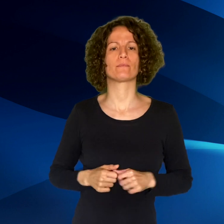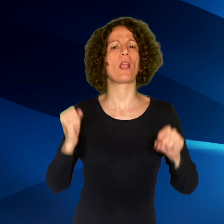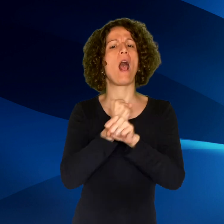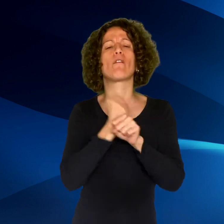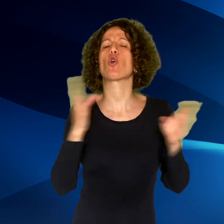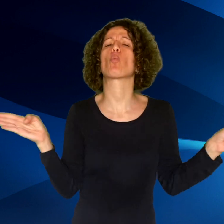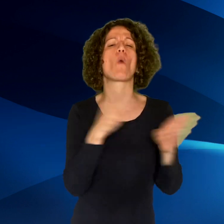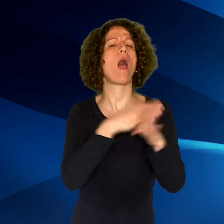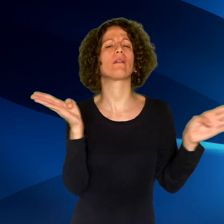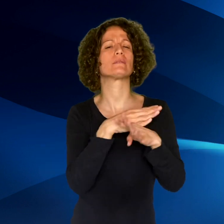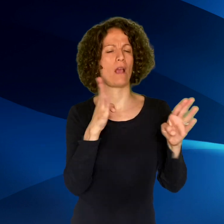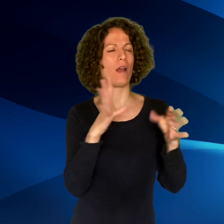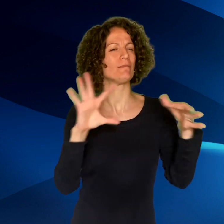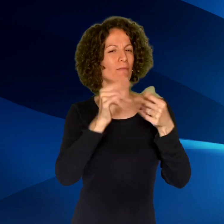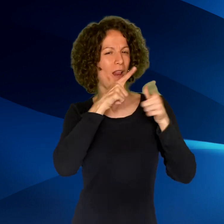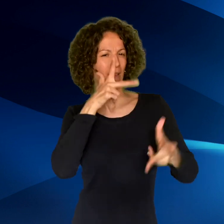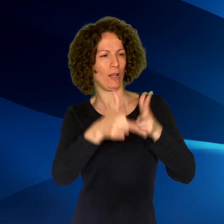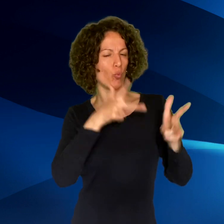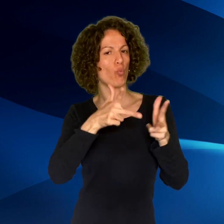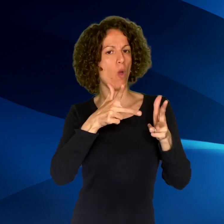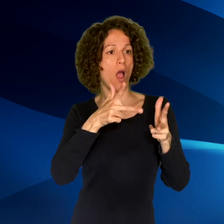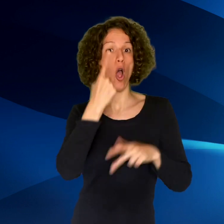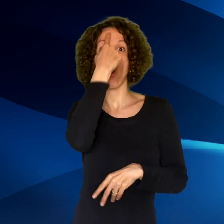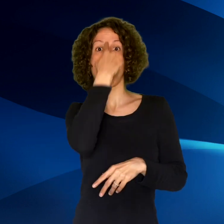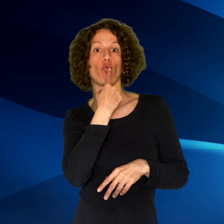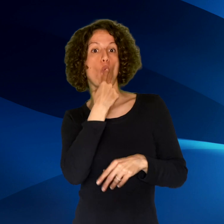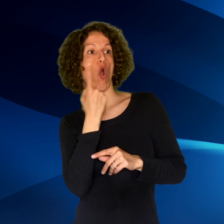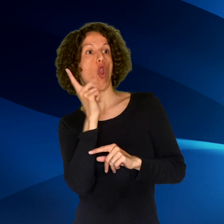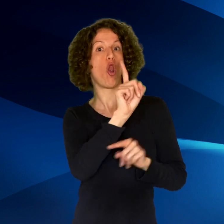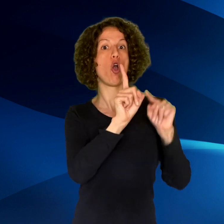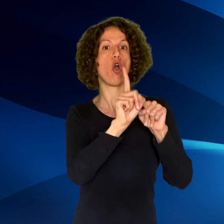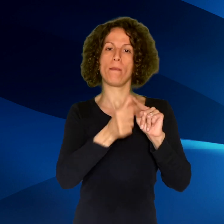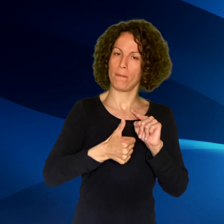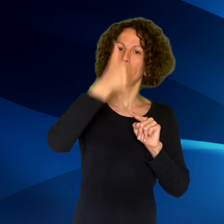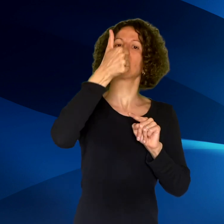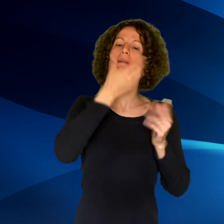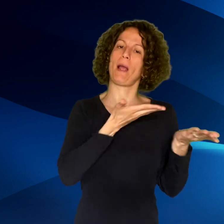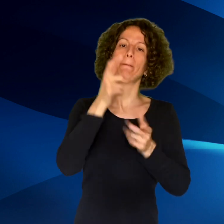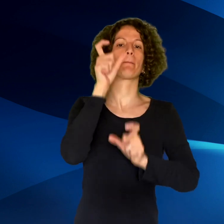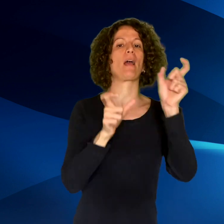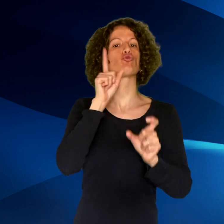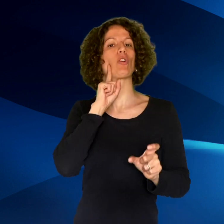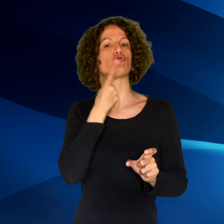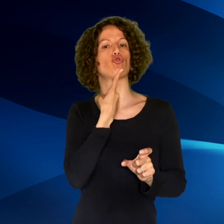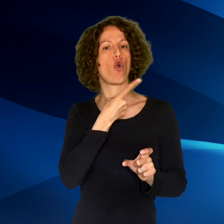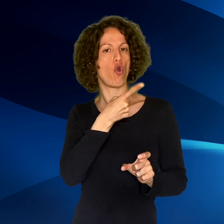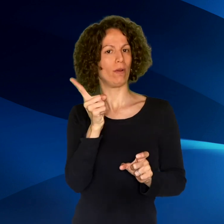Nell’assicurare alle persone sorde i ruoli primari in tutti i lavori intorno alle lingue dei segni,